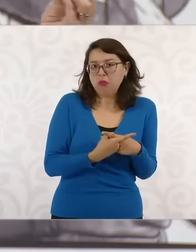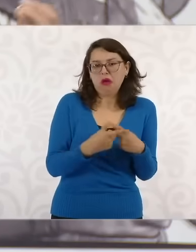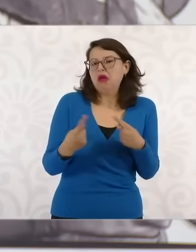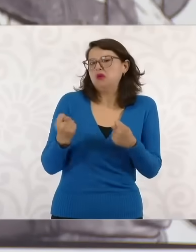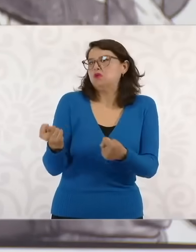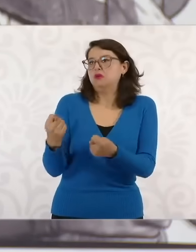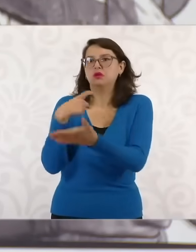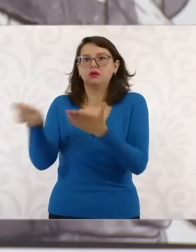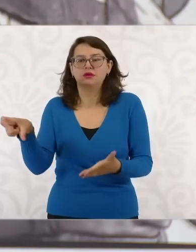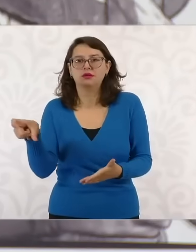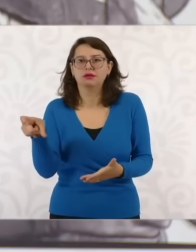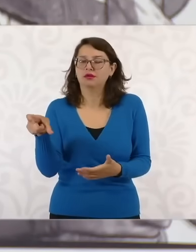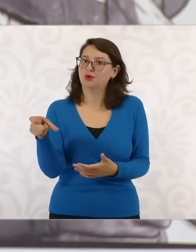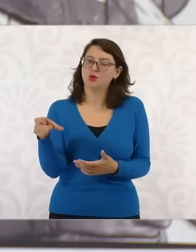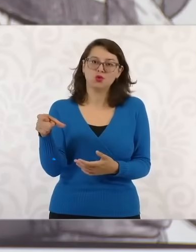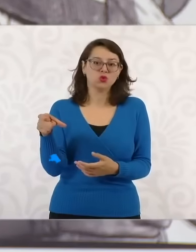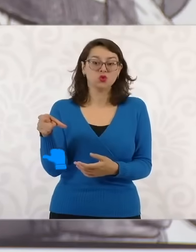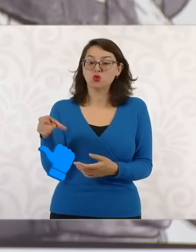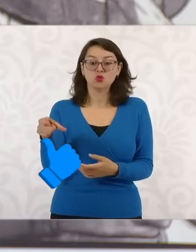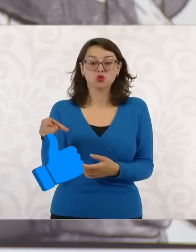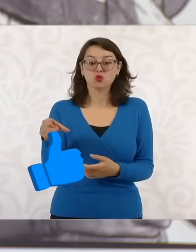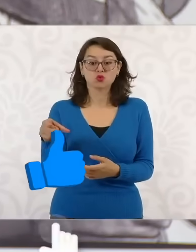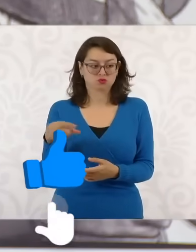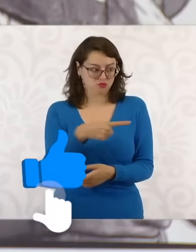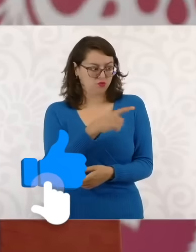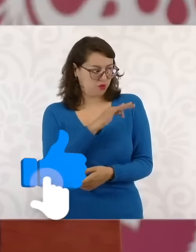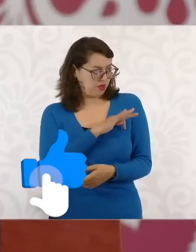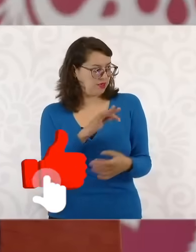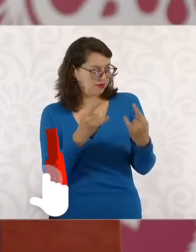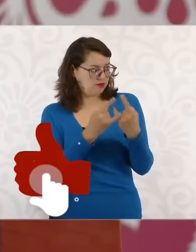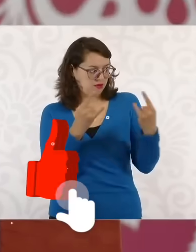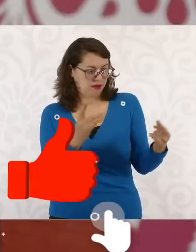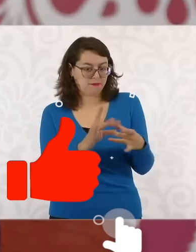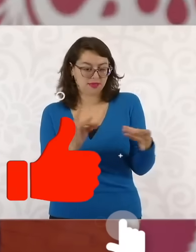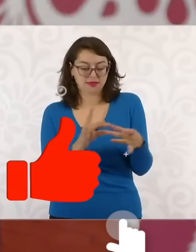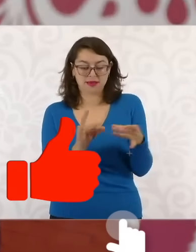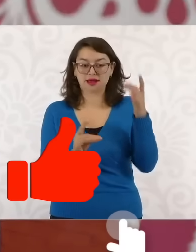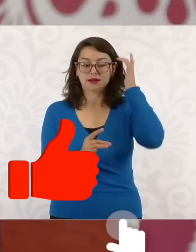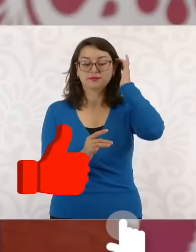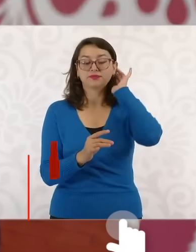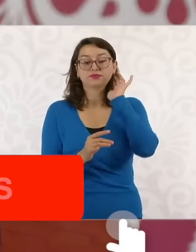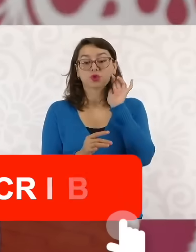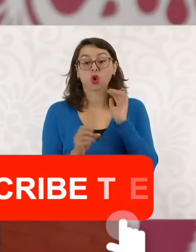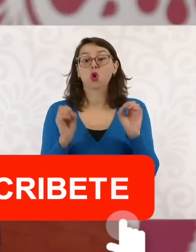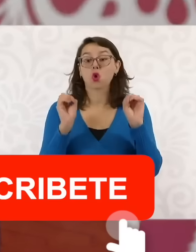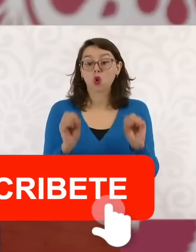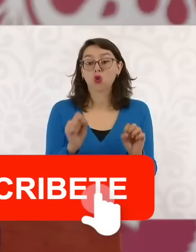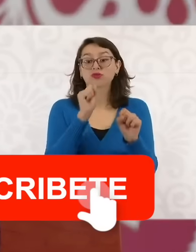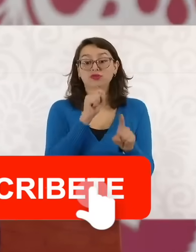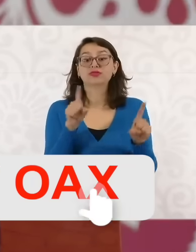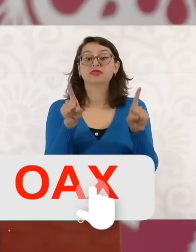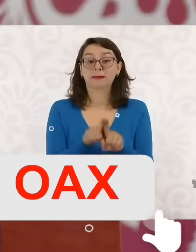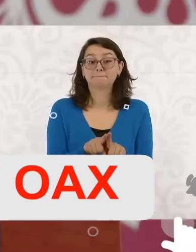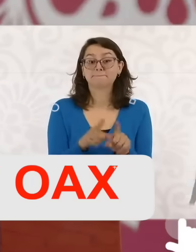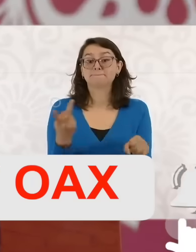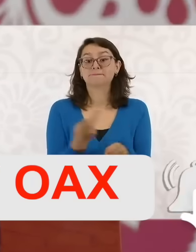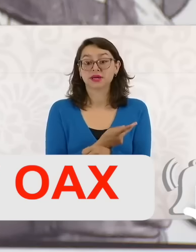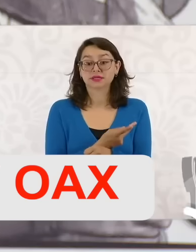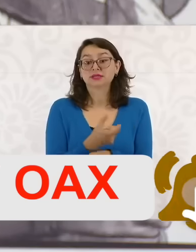ahora lo puede platicar Alejandro. O incluso hemos encontrado medicamentos con el sello de Secretaría